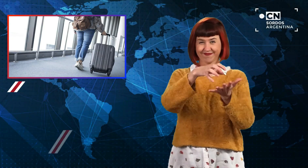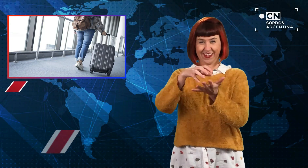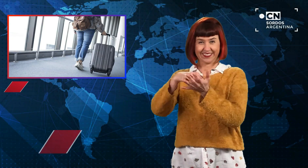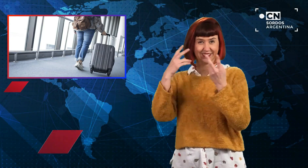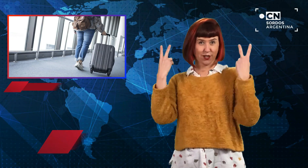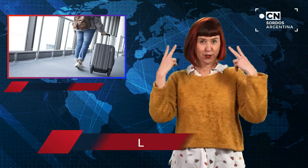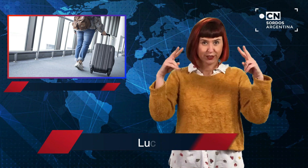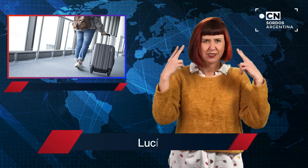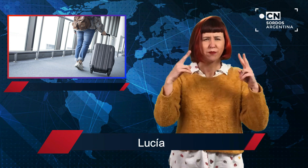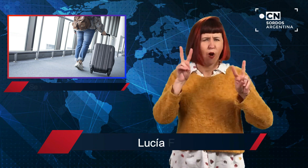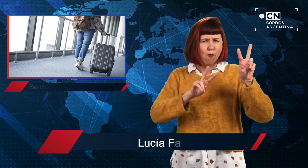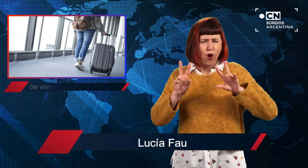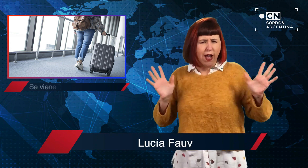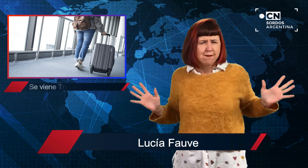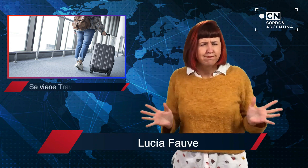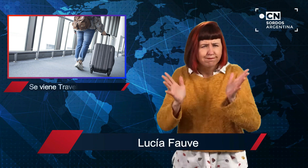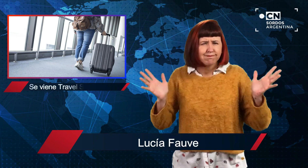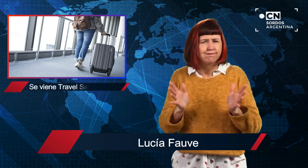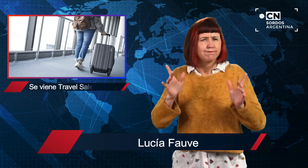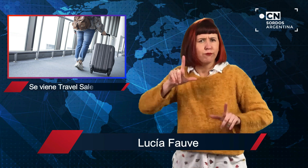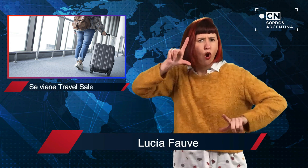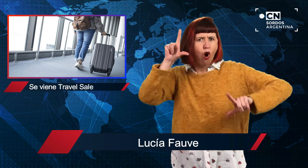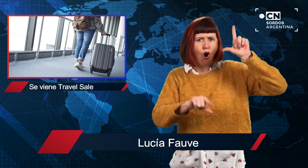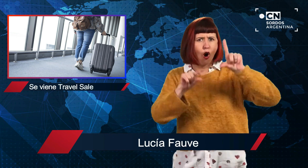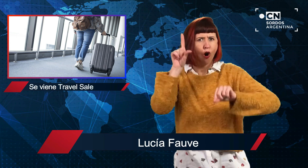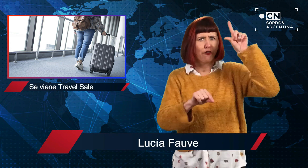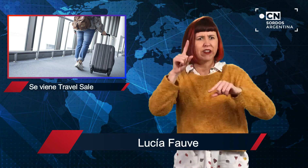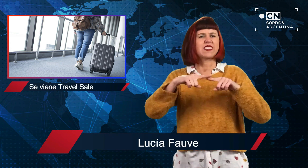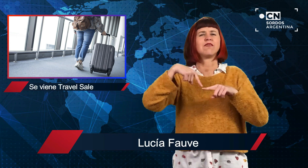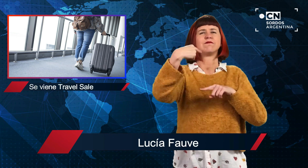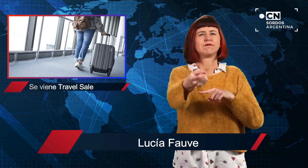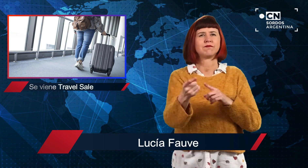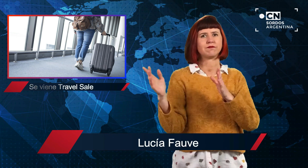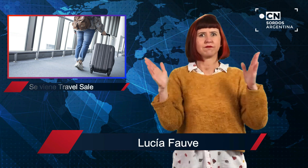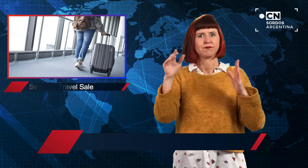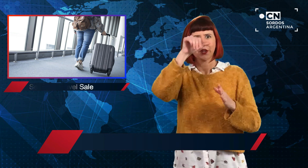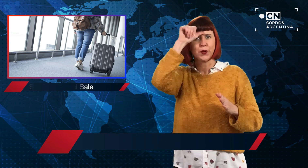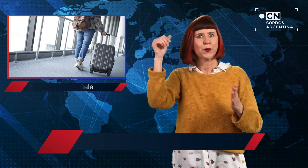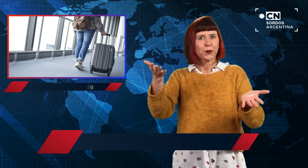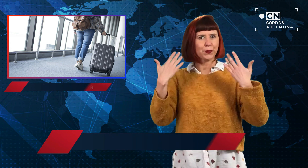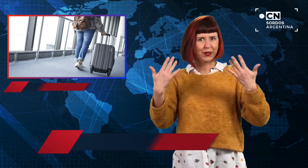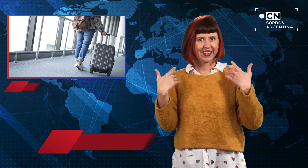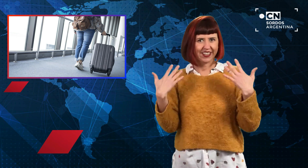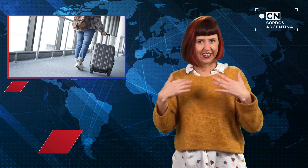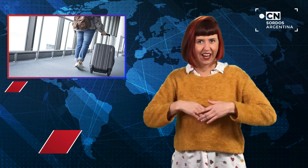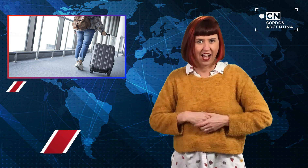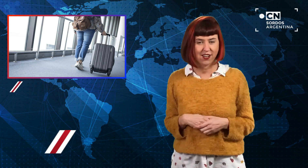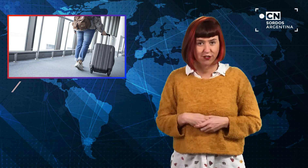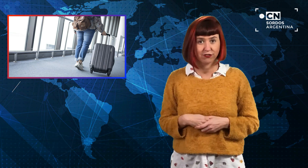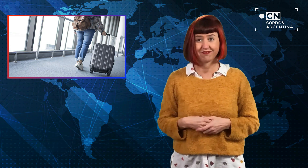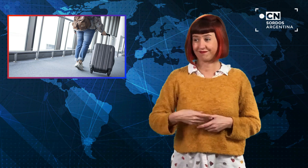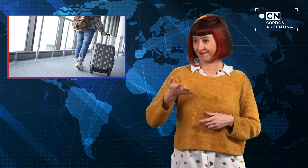Las agencias de turismo preparan ofertas y buscan dar un “empujón” al sector, con la mira puesta en la temporada de verano.